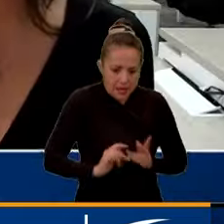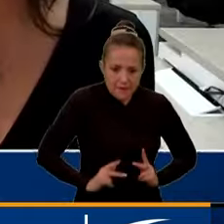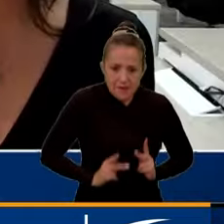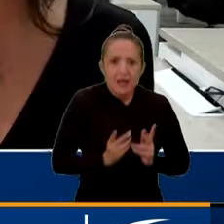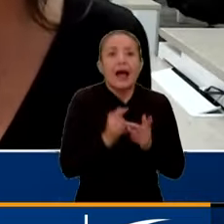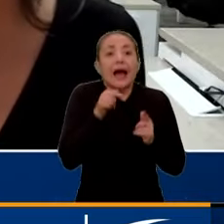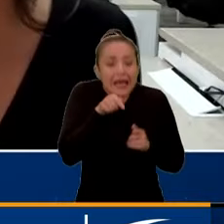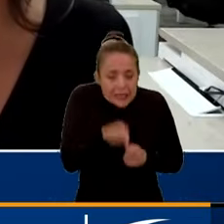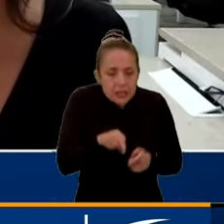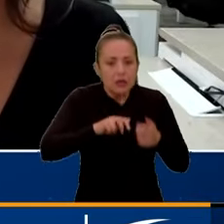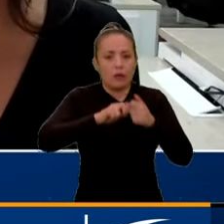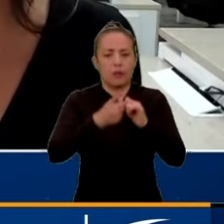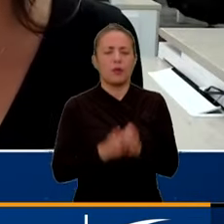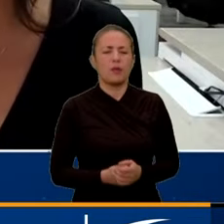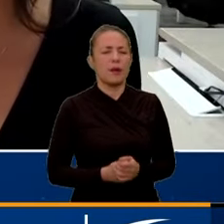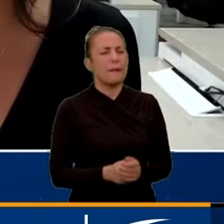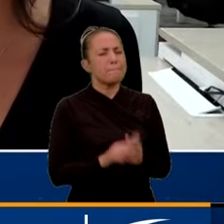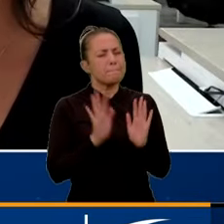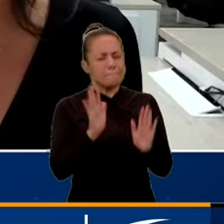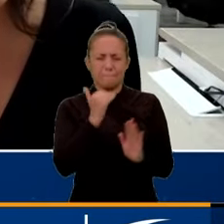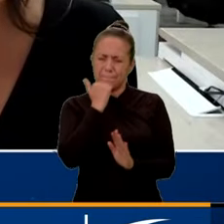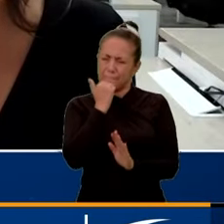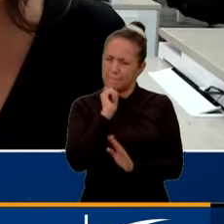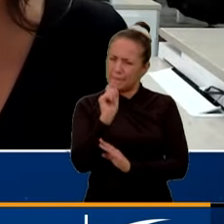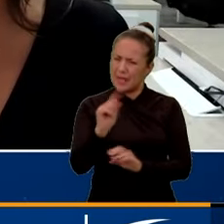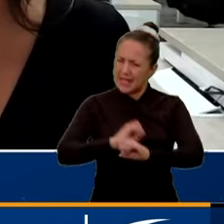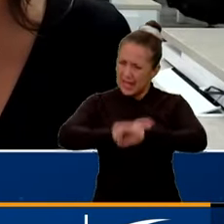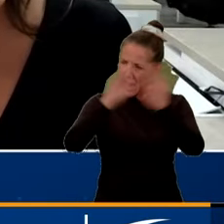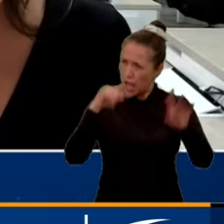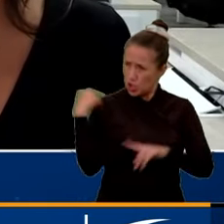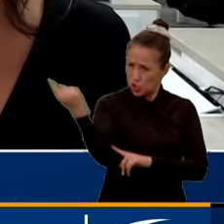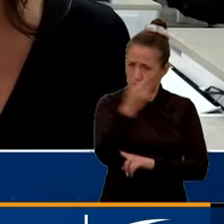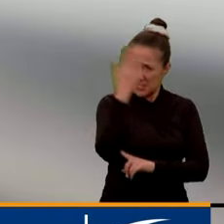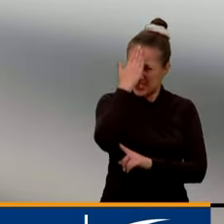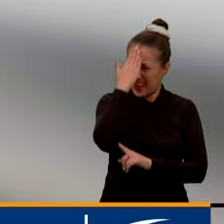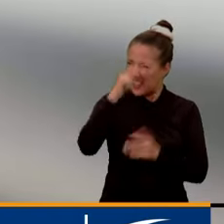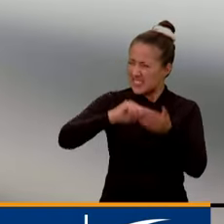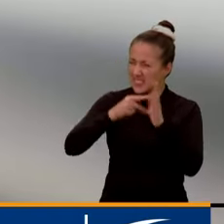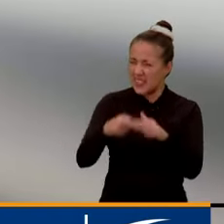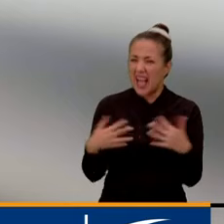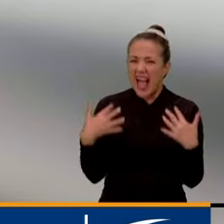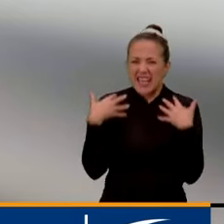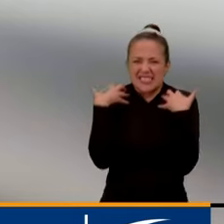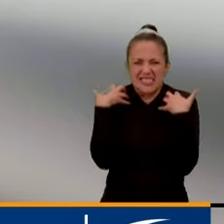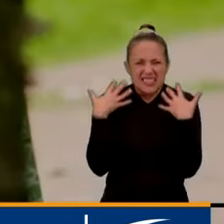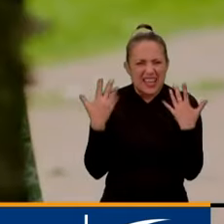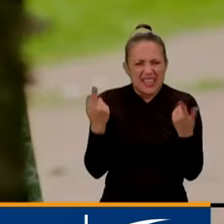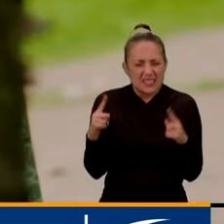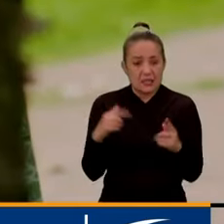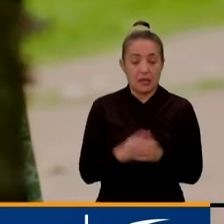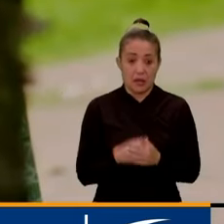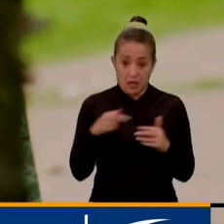tantas cosas, eso que se va volviendo una carga constante en nuestra vida, ahí es donde está el problema.